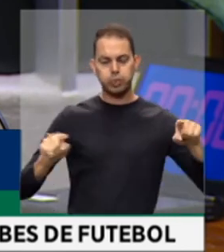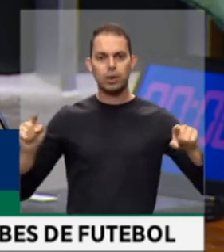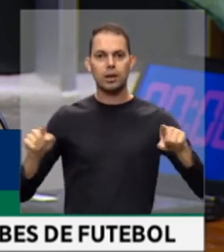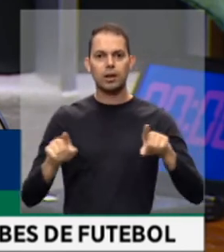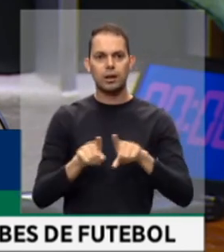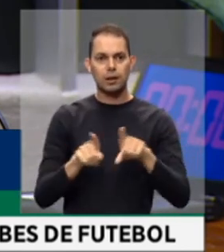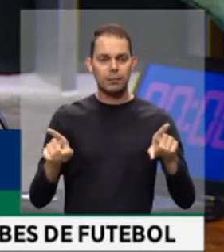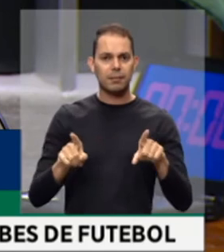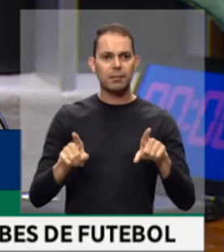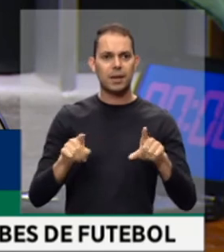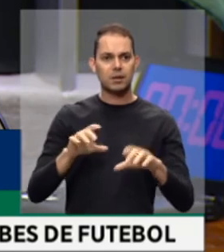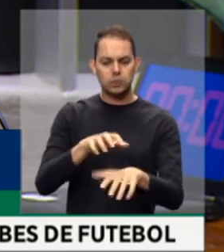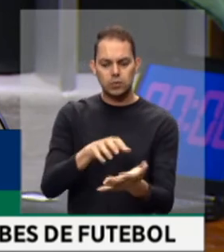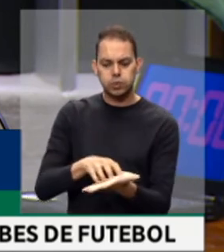. O BRASIL É DESIGUAL. MAS É TAMBÉM REGIONALMENTE